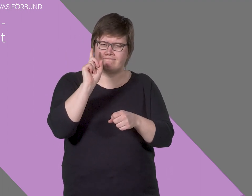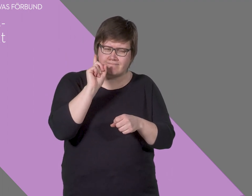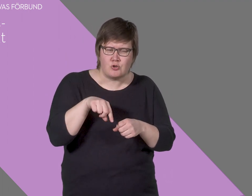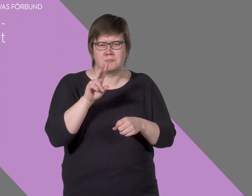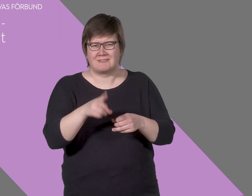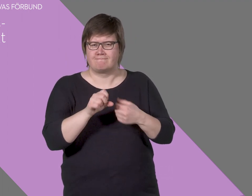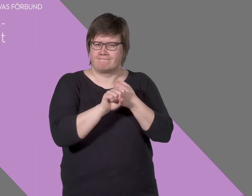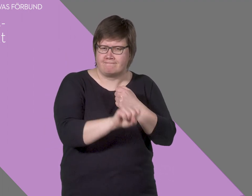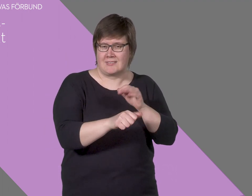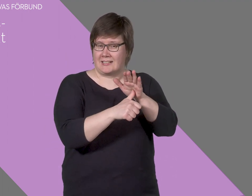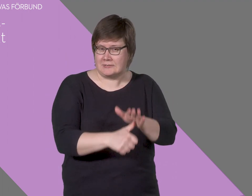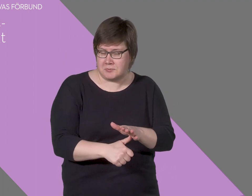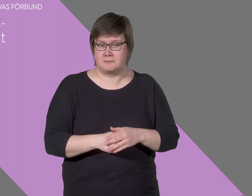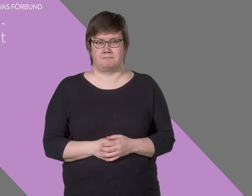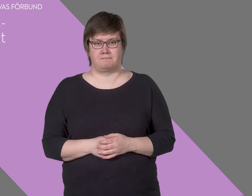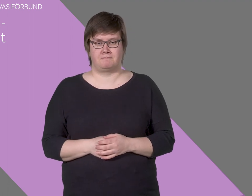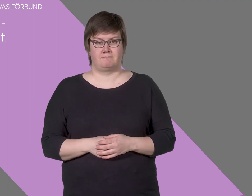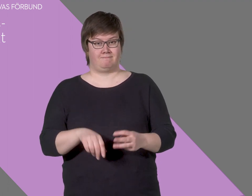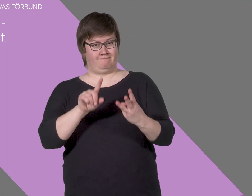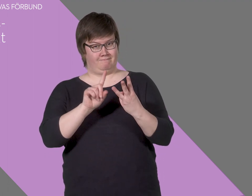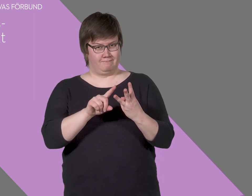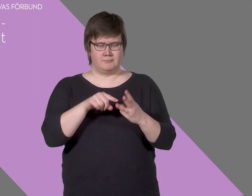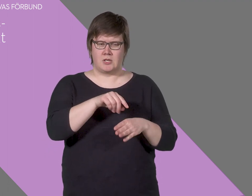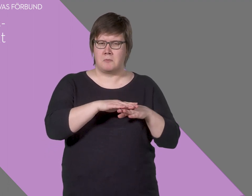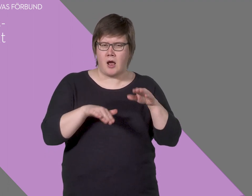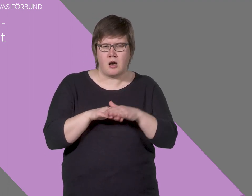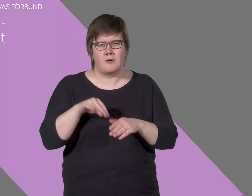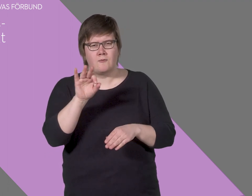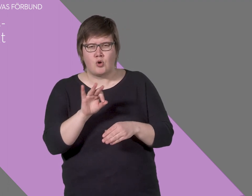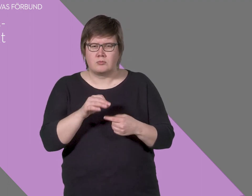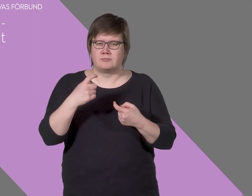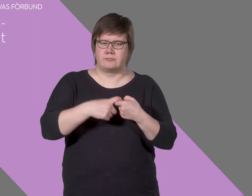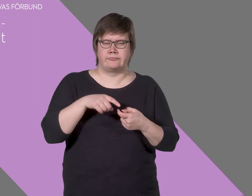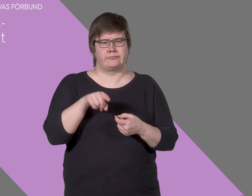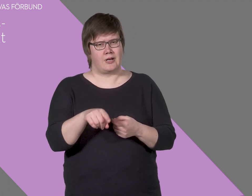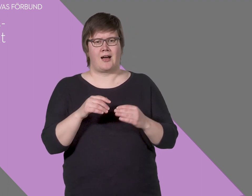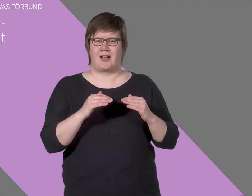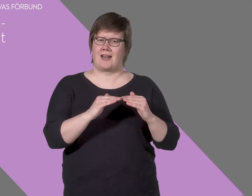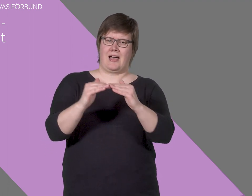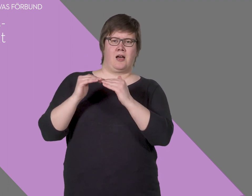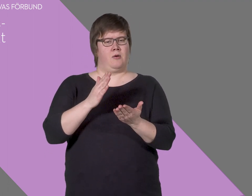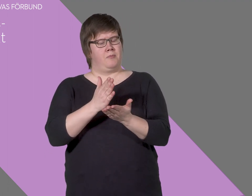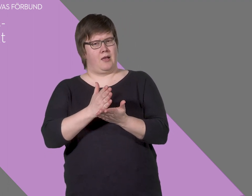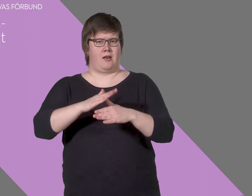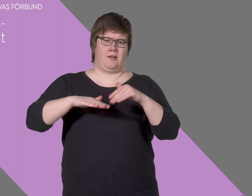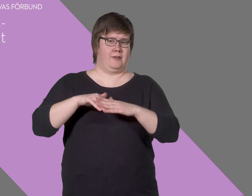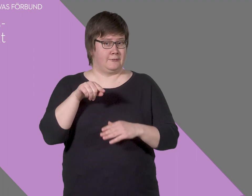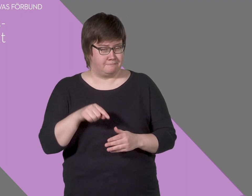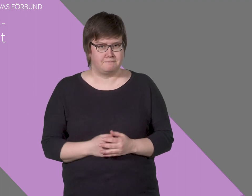arbetar för att förebygga diskriminering samt att behandla frågor - som gäller likabehandling.